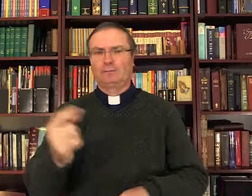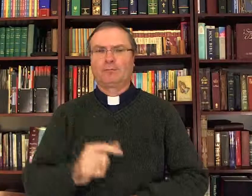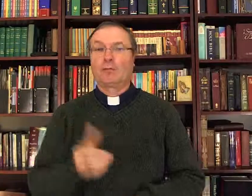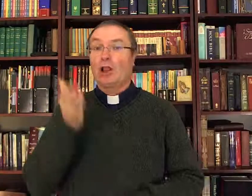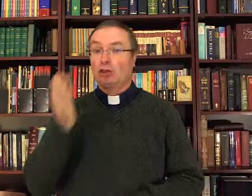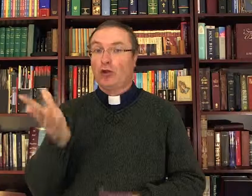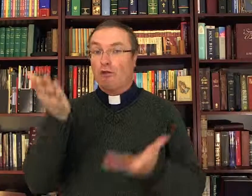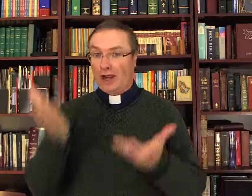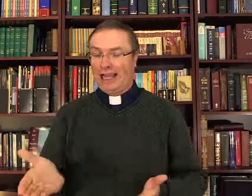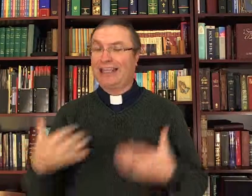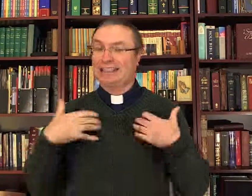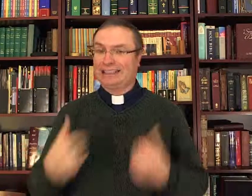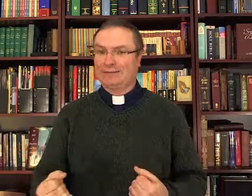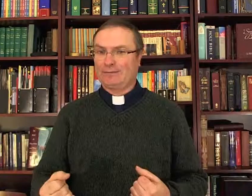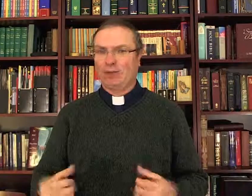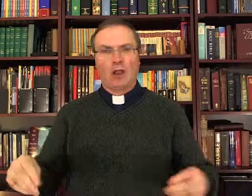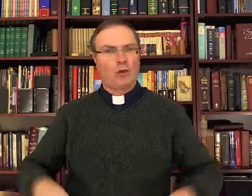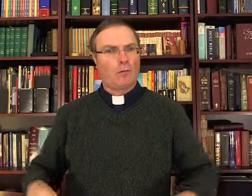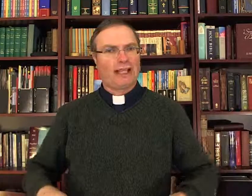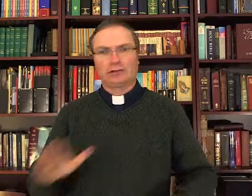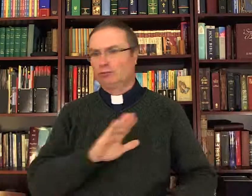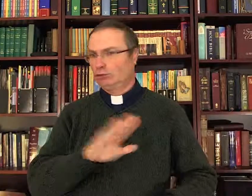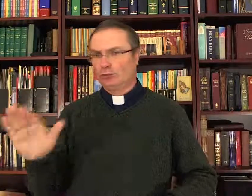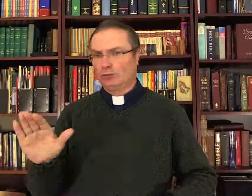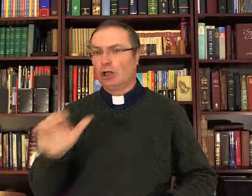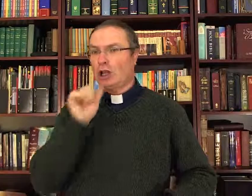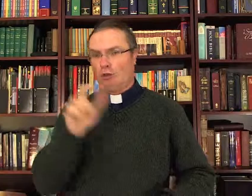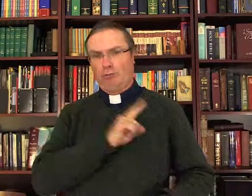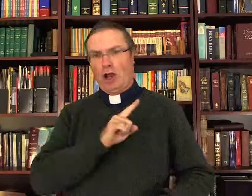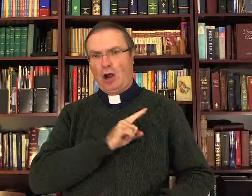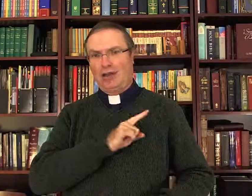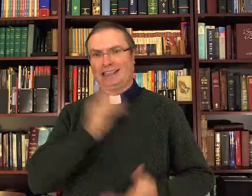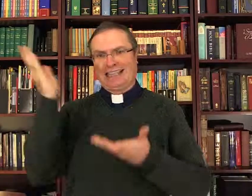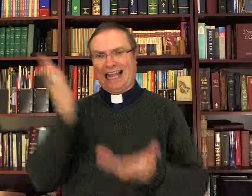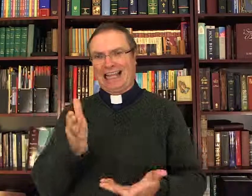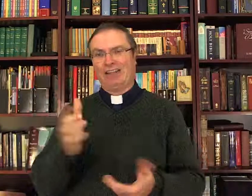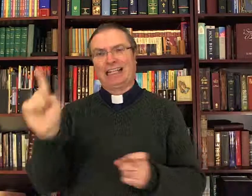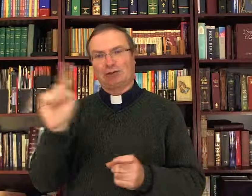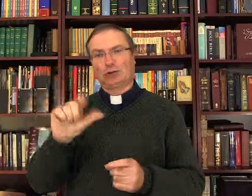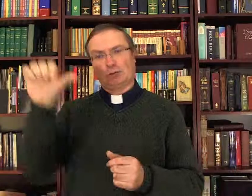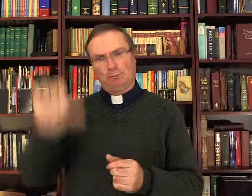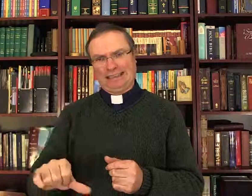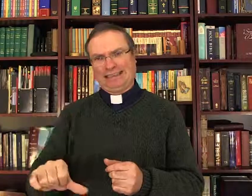«Te voilà guéri. Ne pèche plus, de peur qu'il ne t'arrive quelque chose de pire.»